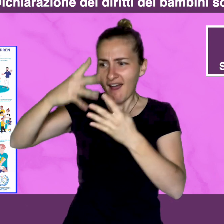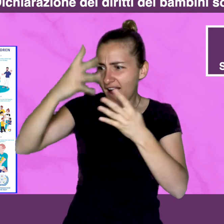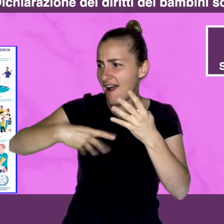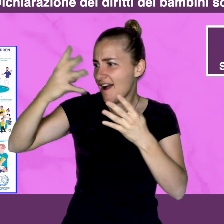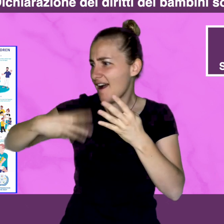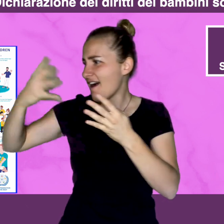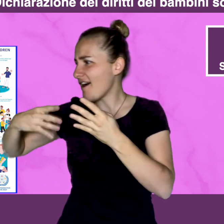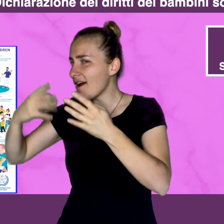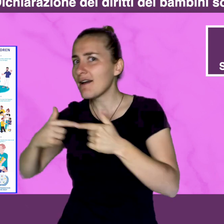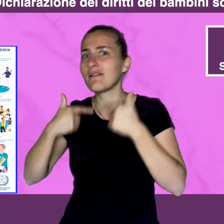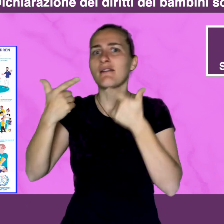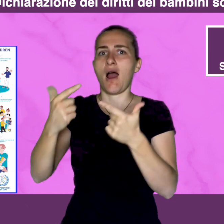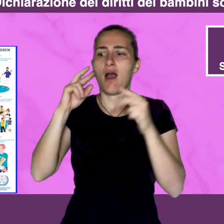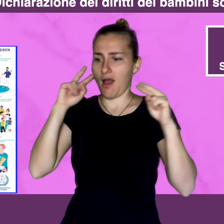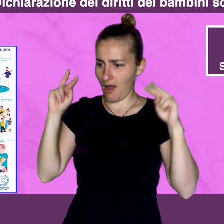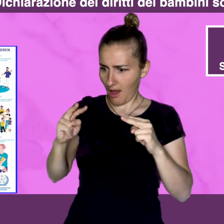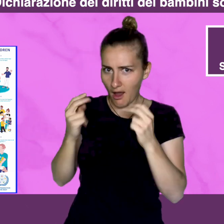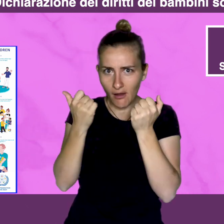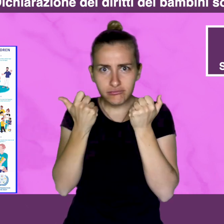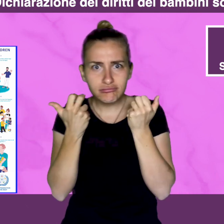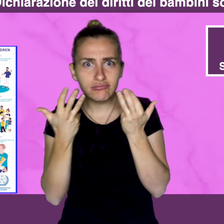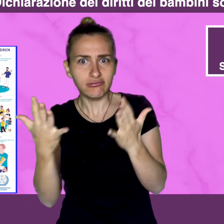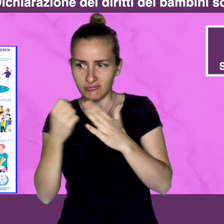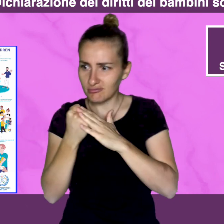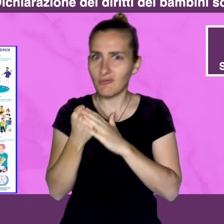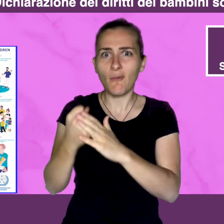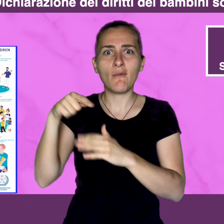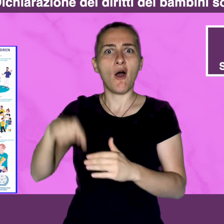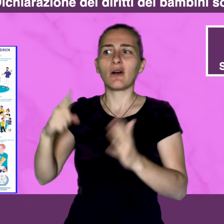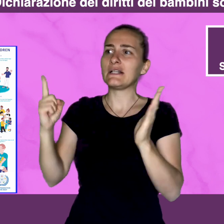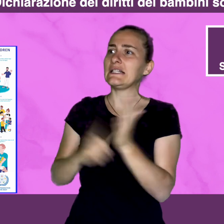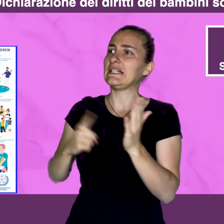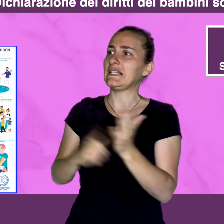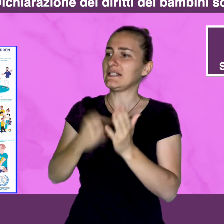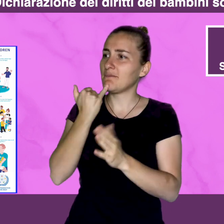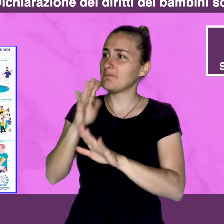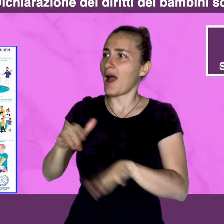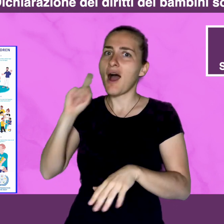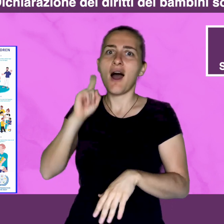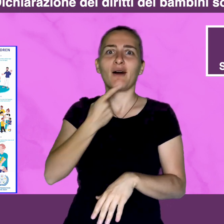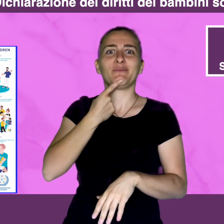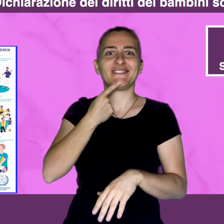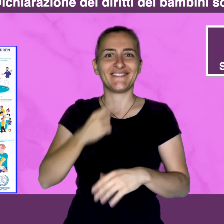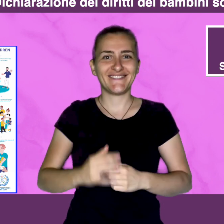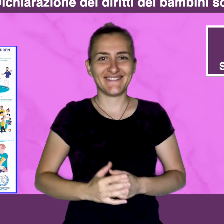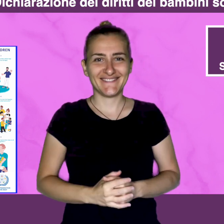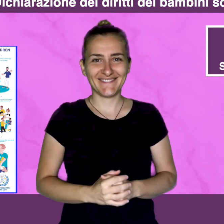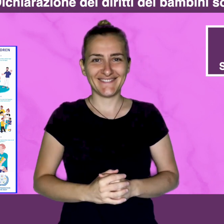Se firmiamo in tanti, possiamo far vedere quanti siamo, rafforzando così l'importanza di questi diritti dei bambini sordi.